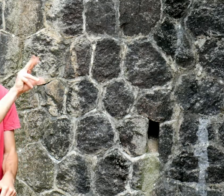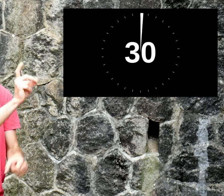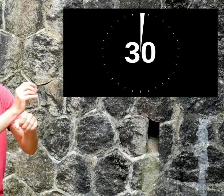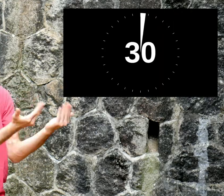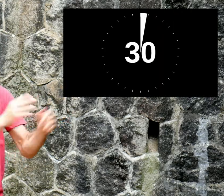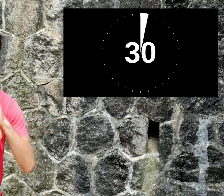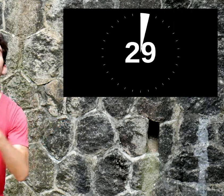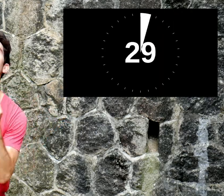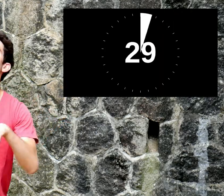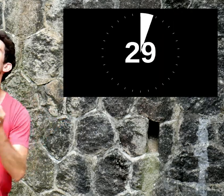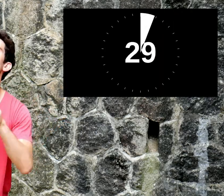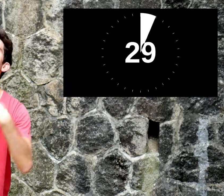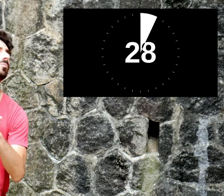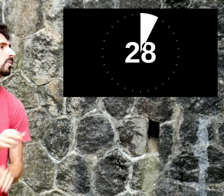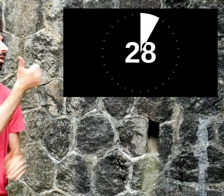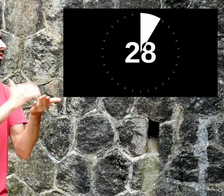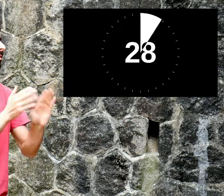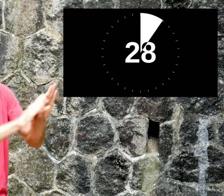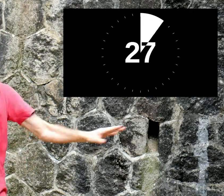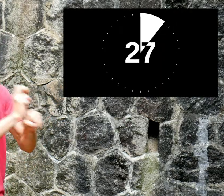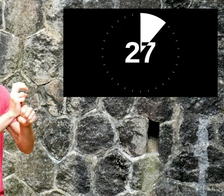Attends 30 secondes. Garde 1 mètre de distance.